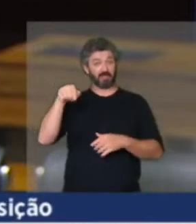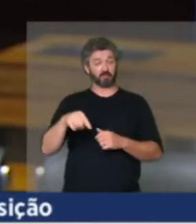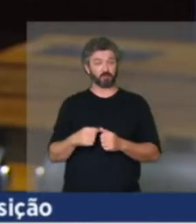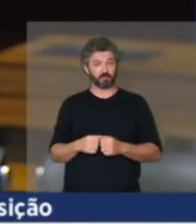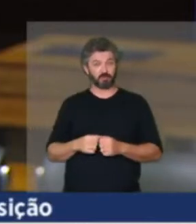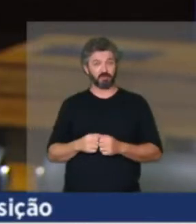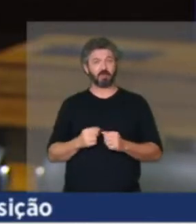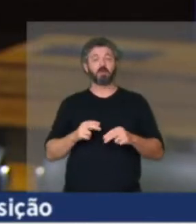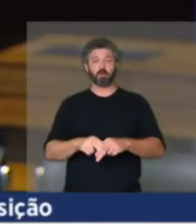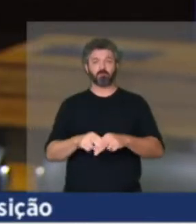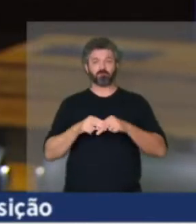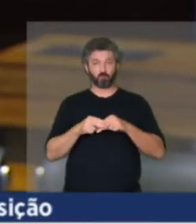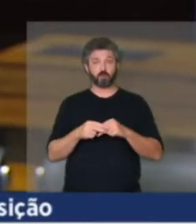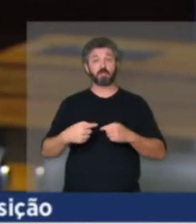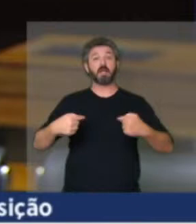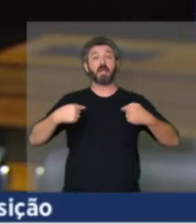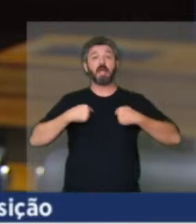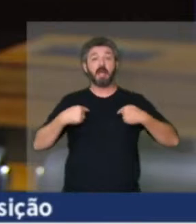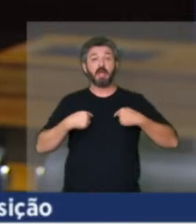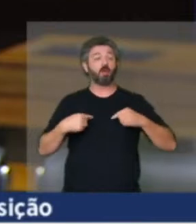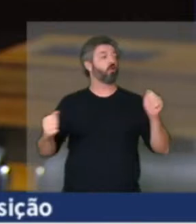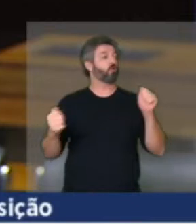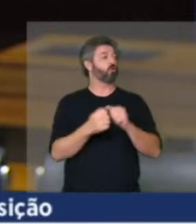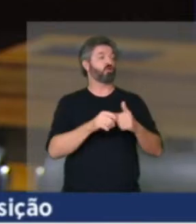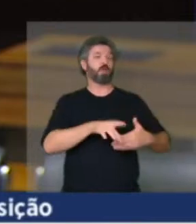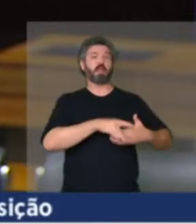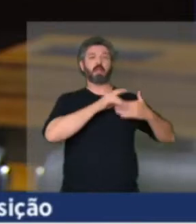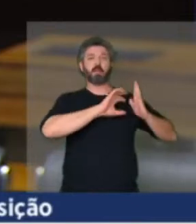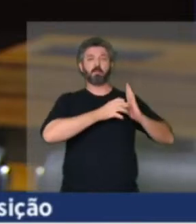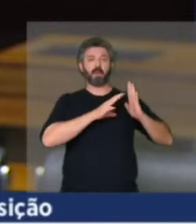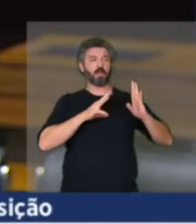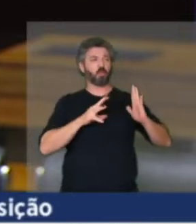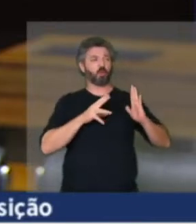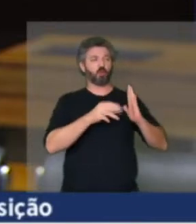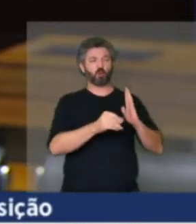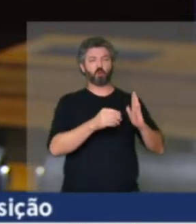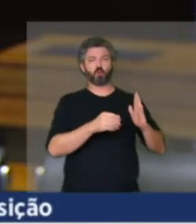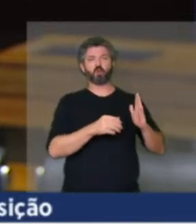LÍDERES DE PARTIDOS DA OPOSIÇÃO APRESENTAMOS ESSE REQUERIMENTO E QUEREMOS PEDIR A TODOS OS COLEGAS QUE APÓIEM